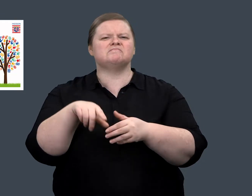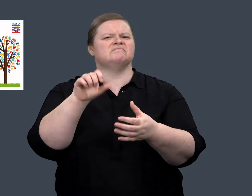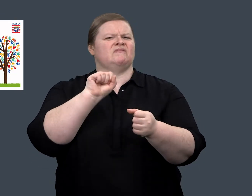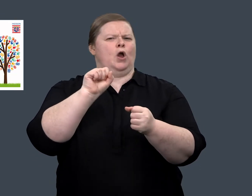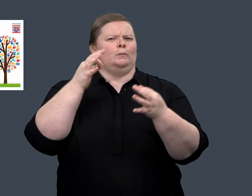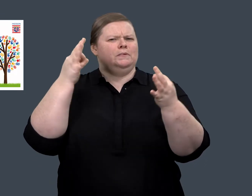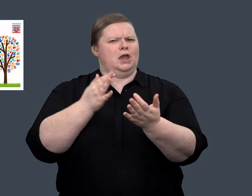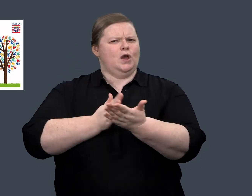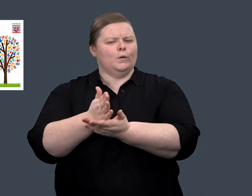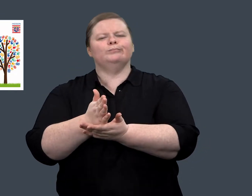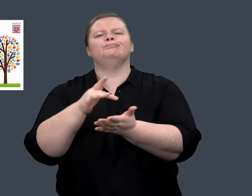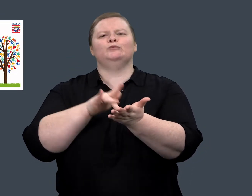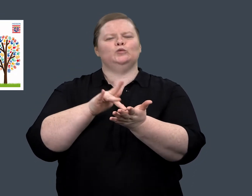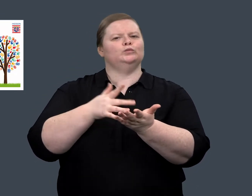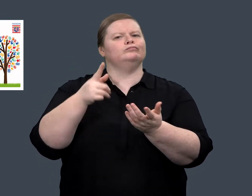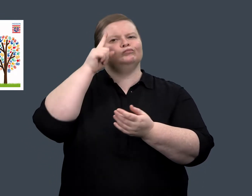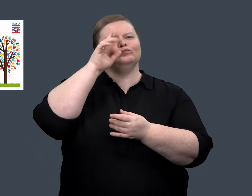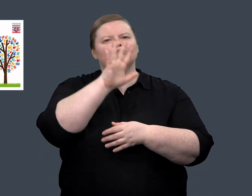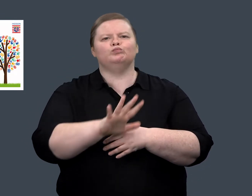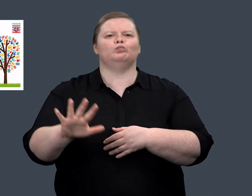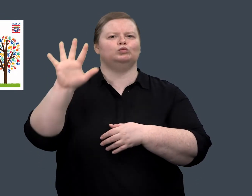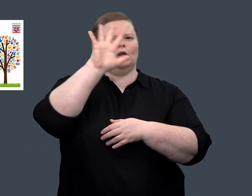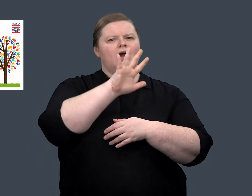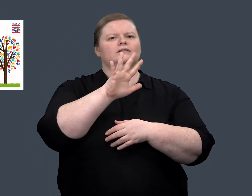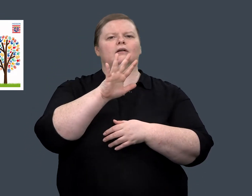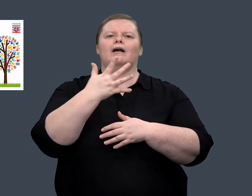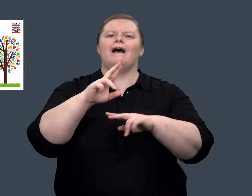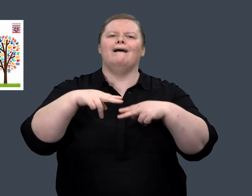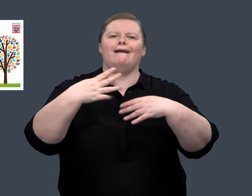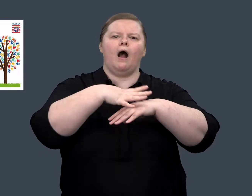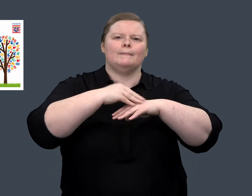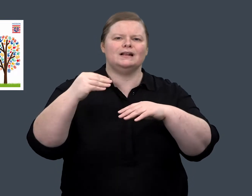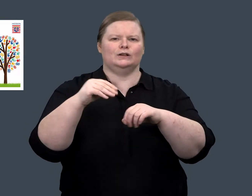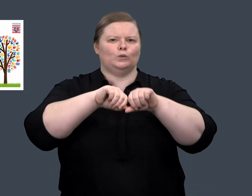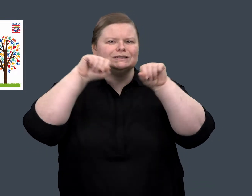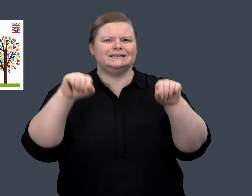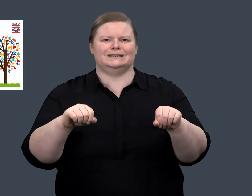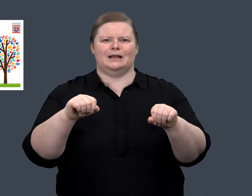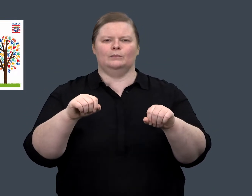Oft ist das zergliederte deutsche Rehabilitations-